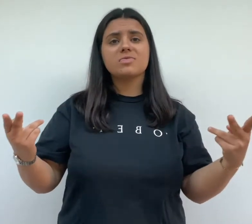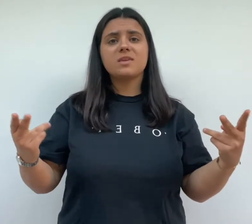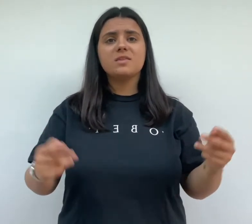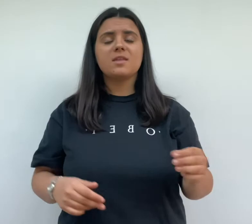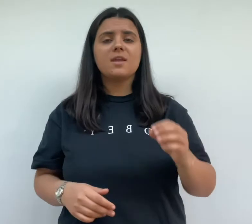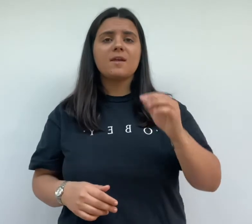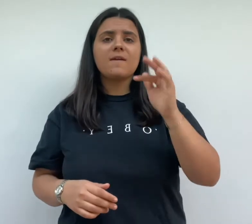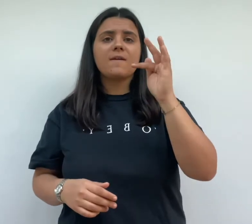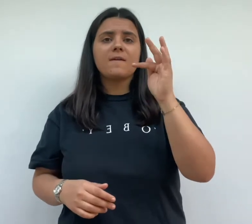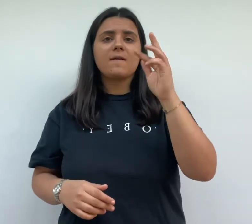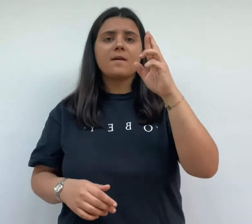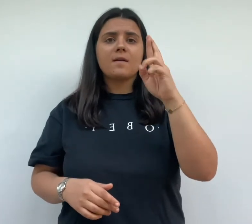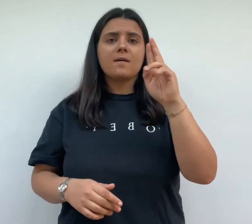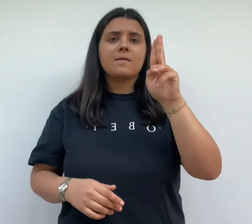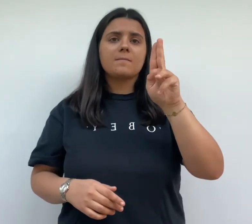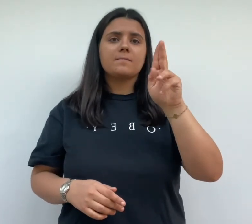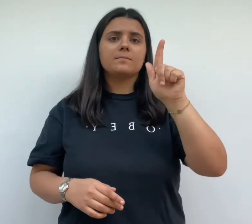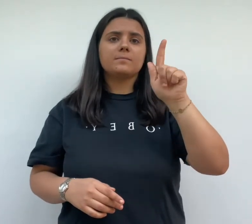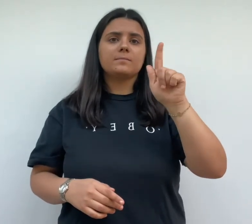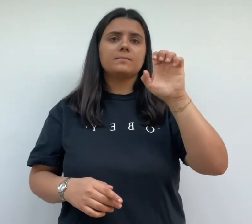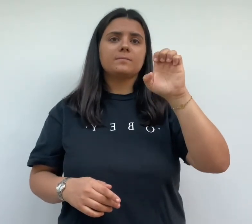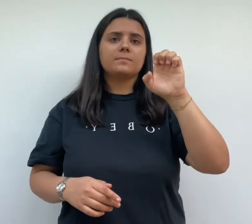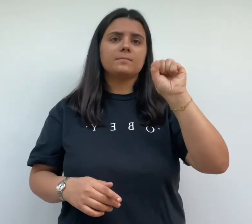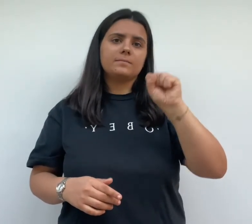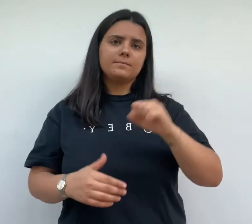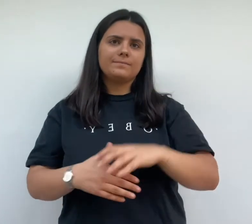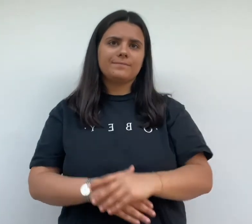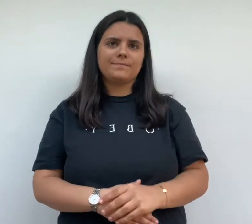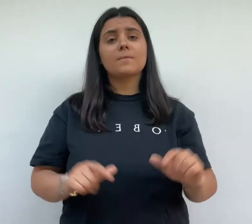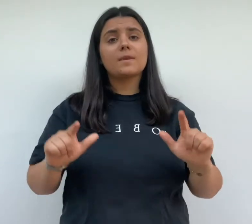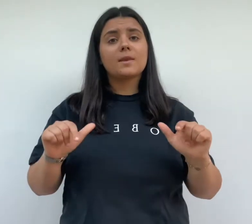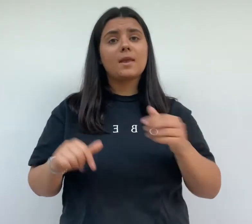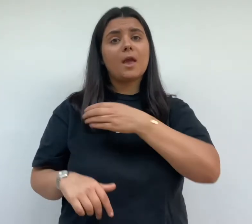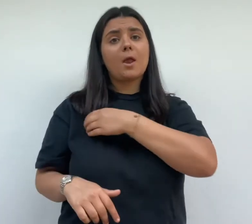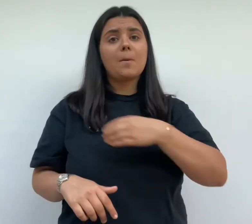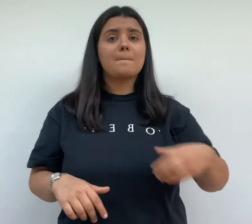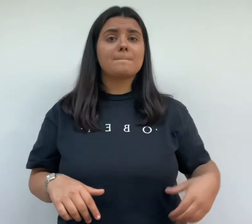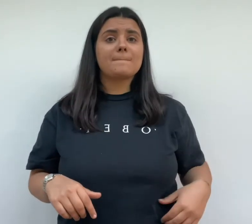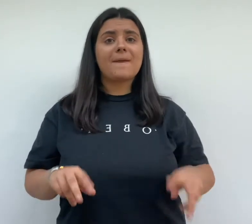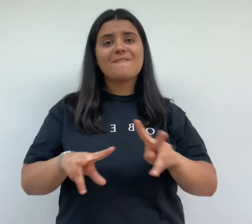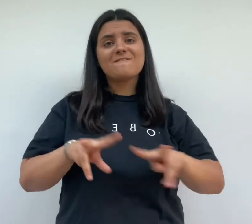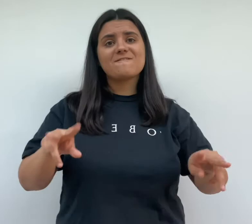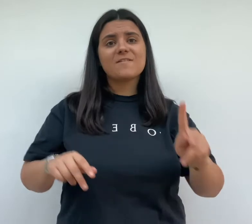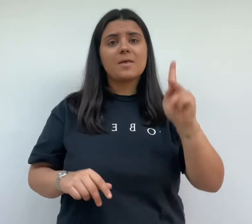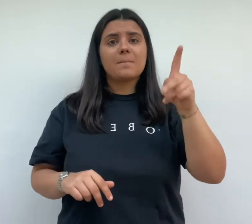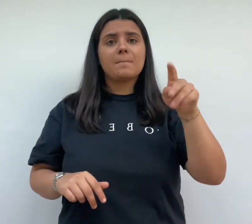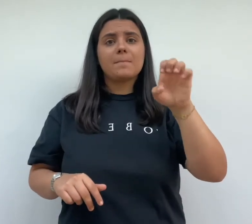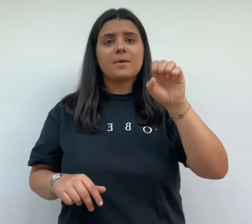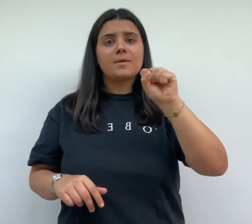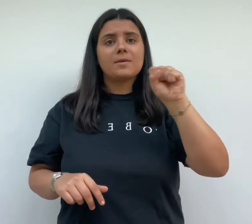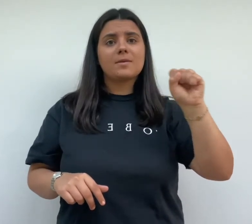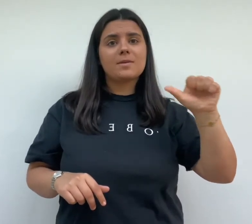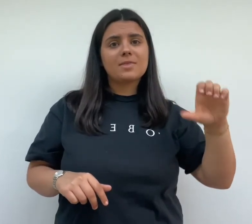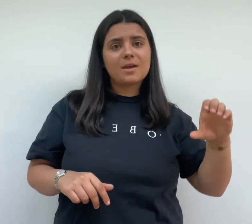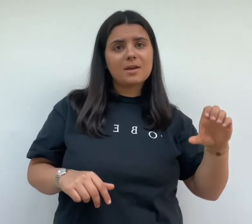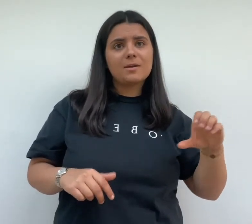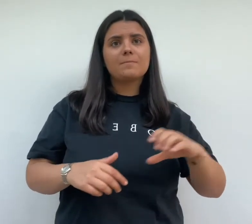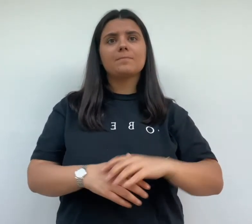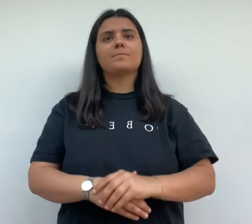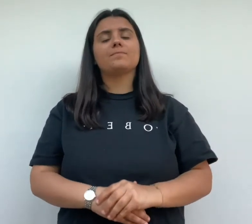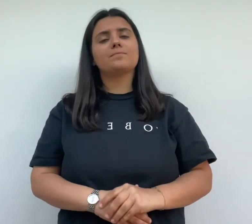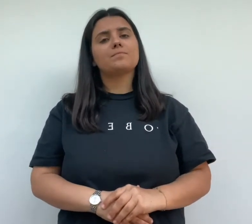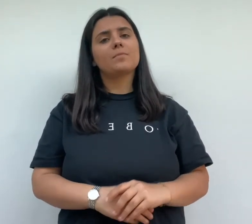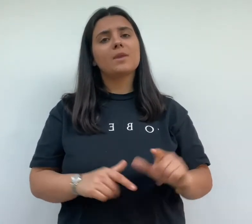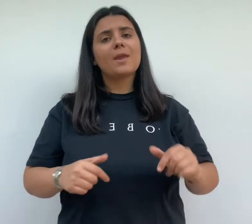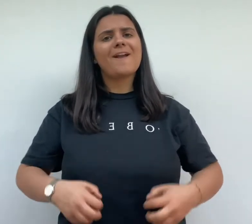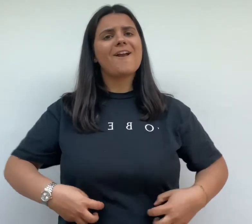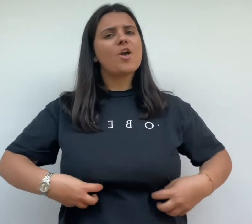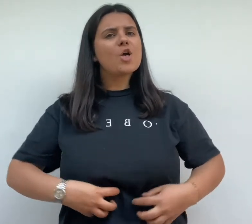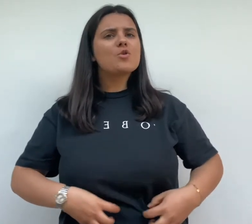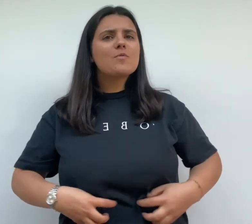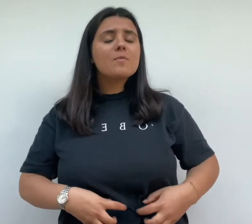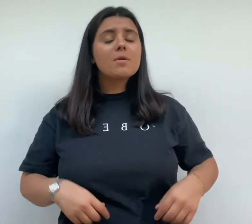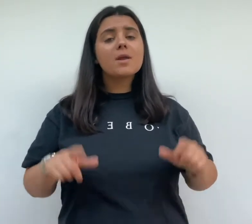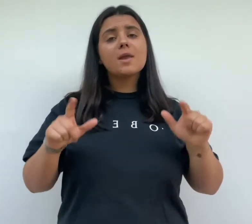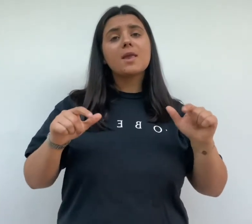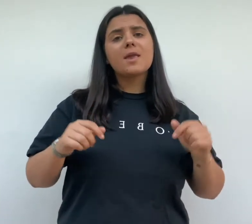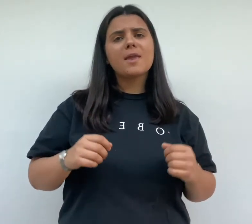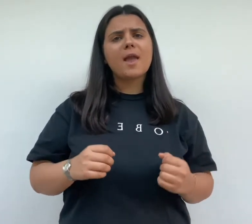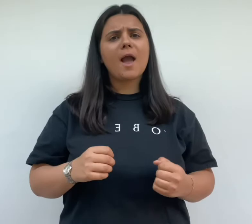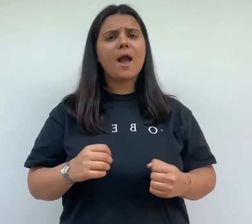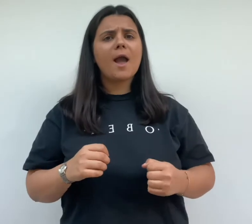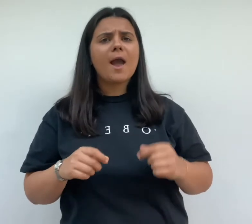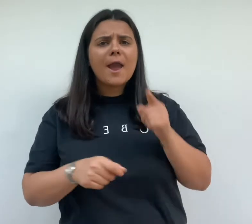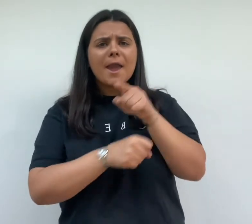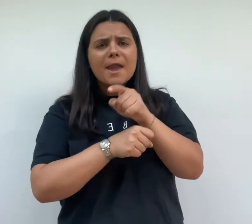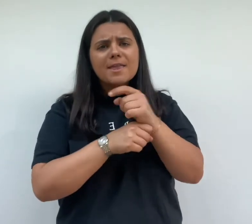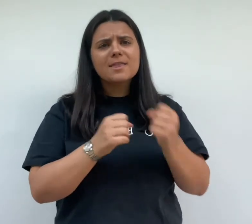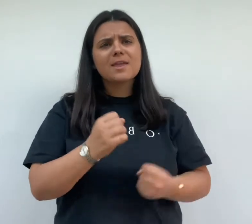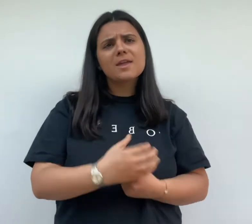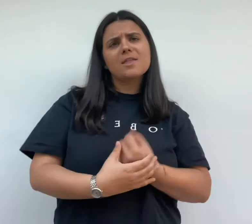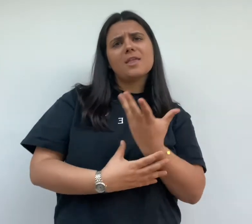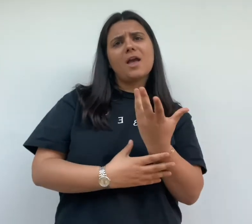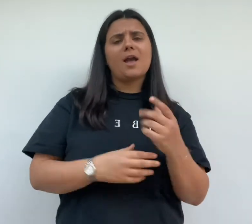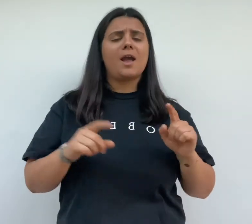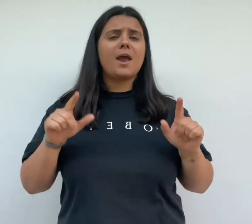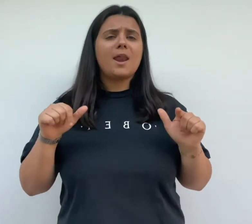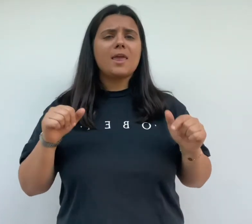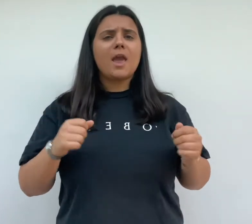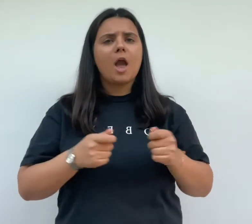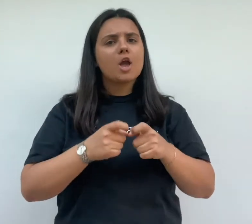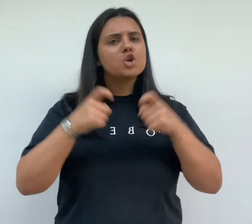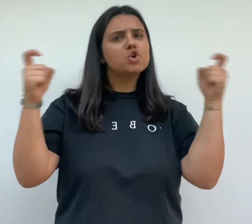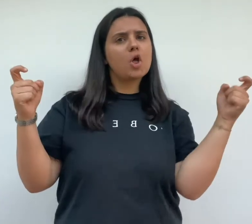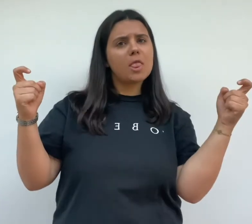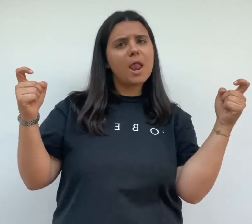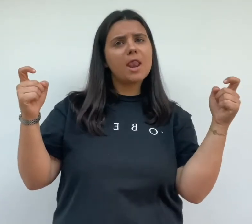le maire de pessac des industriels des critiques d'art des journalistes